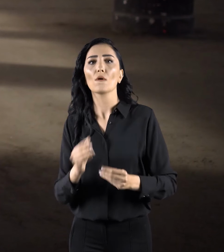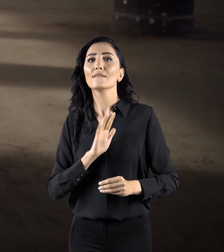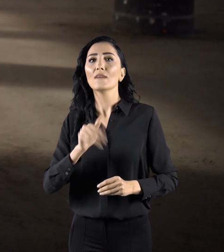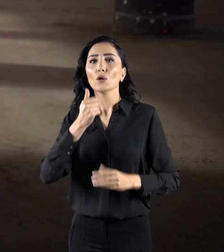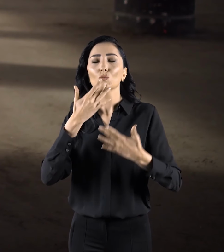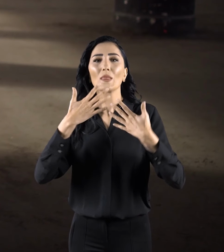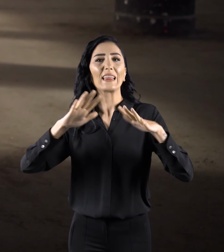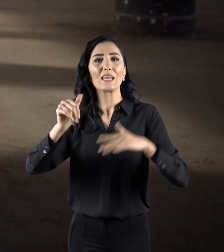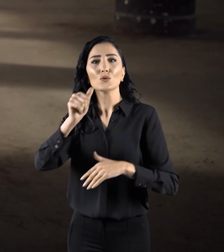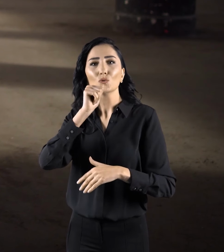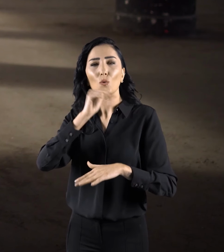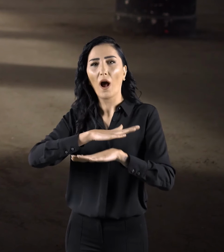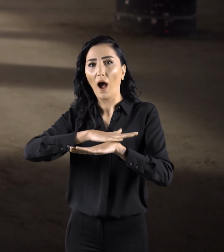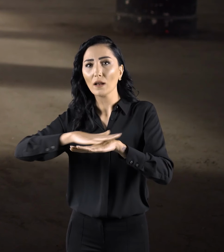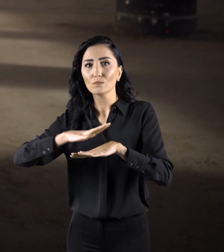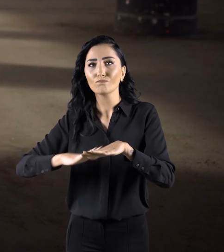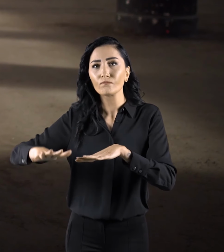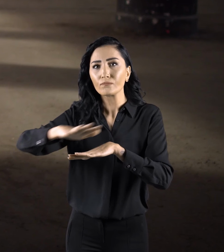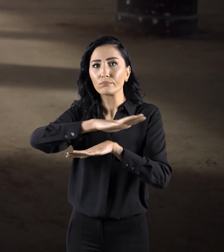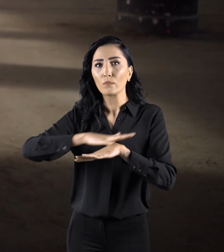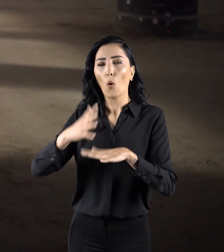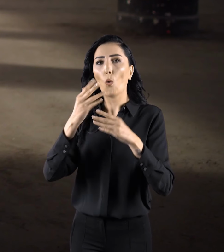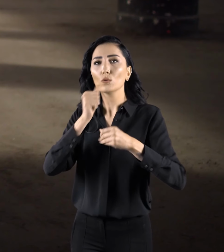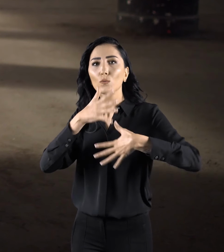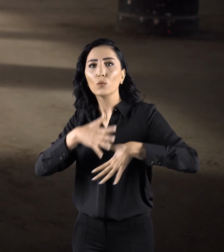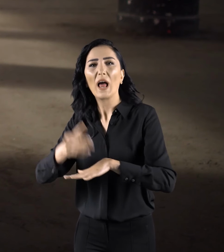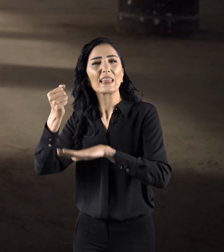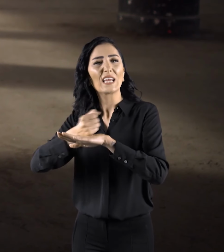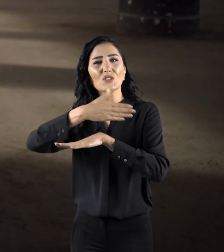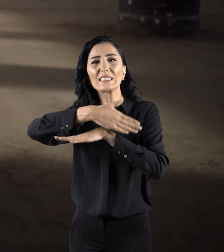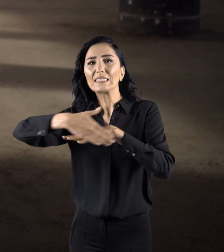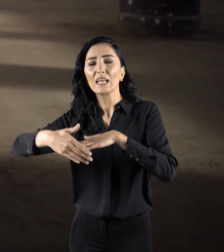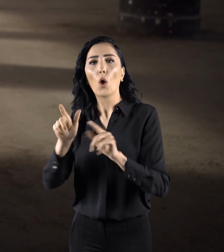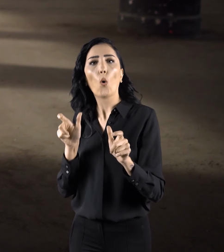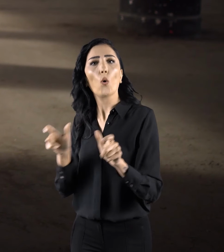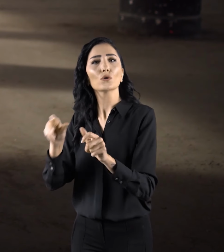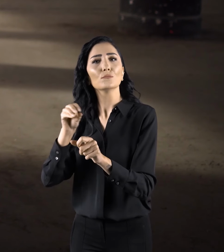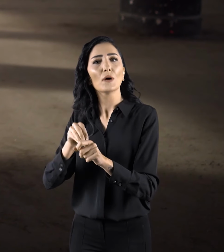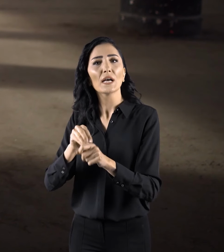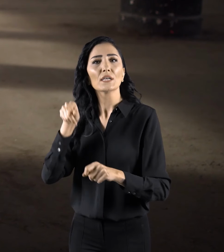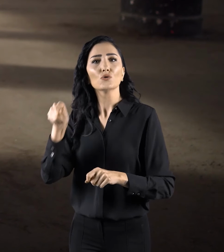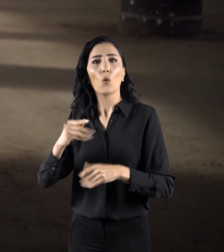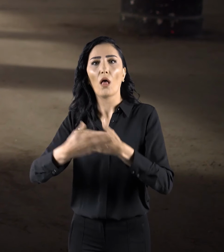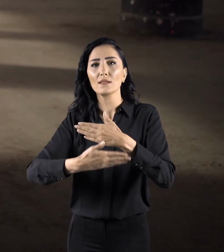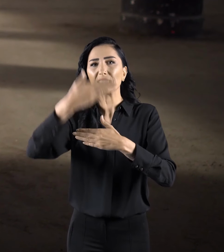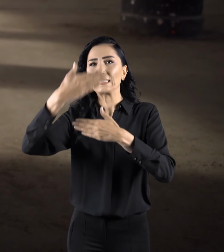Deniz suyunun karasal alanı kaplaması ile beraber oluşan kıyı sellerinden korunmak için kurulan setler sebebiyle